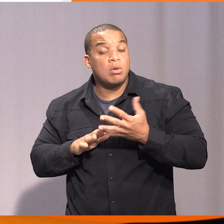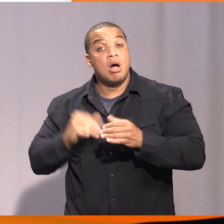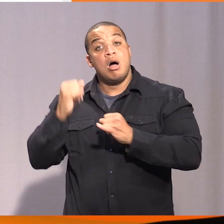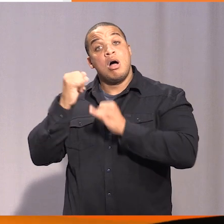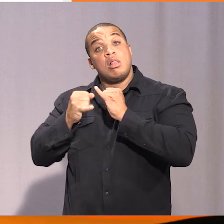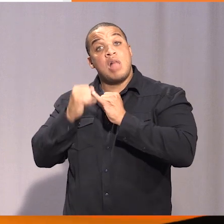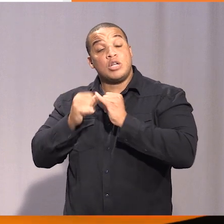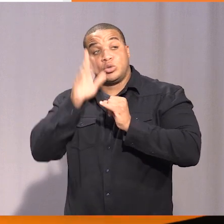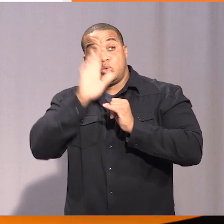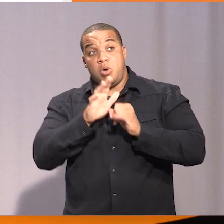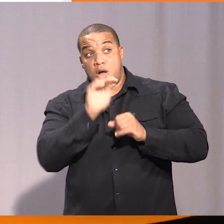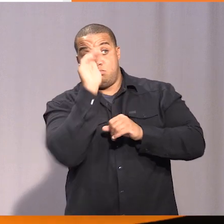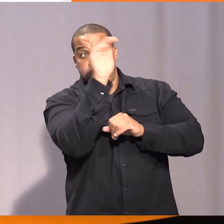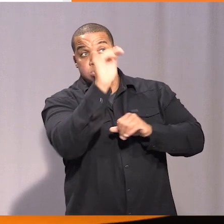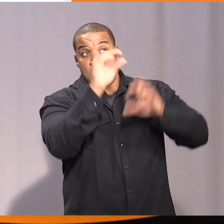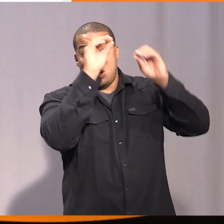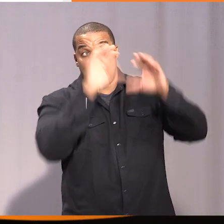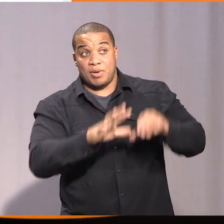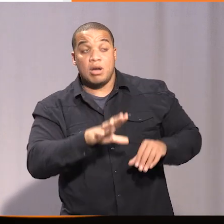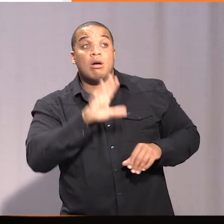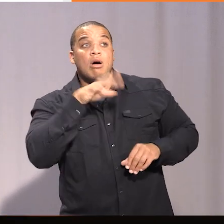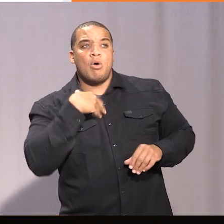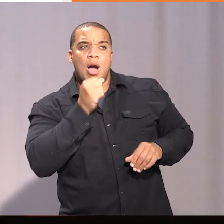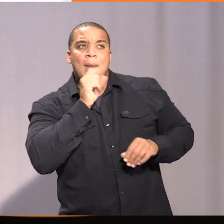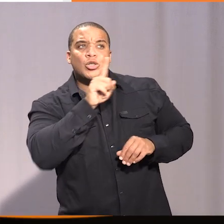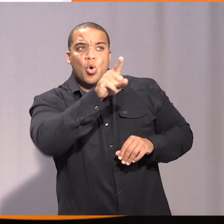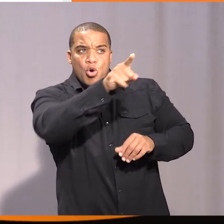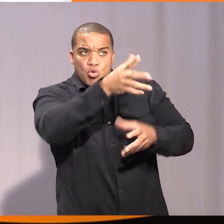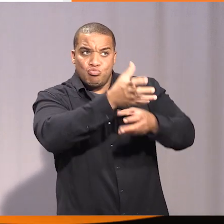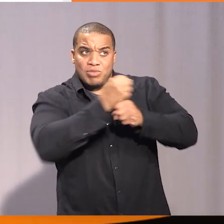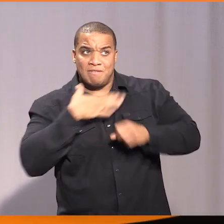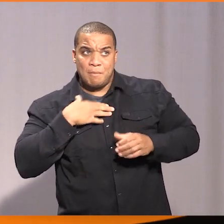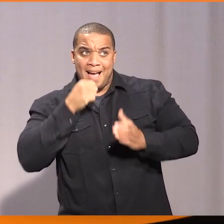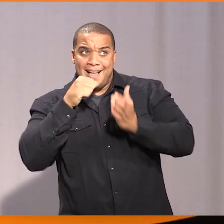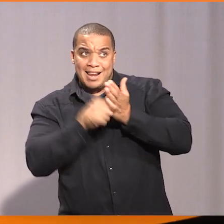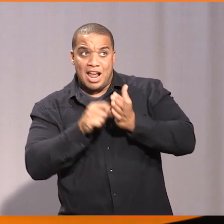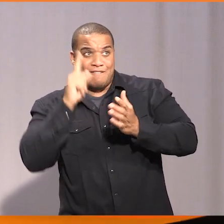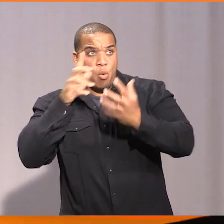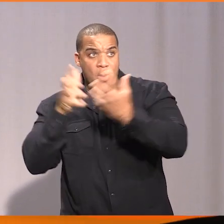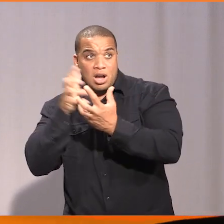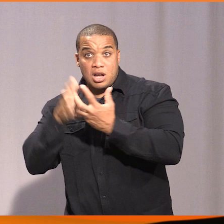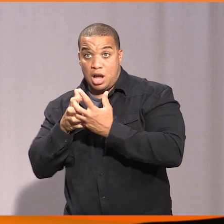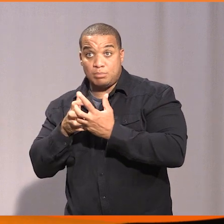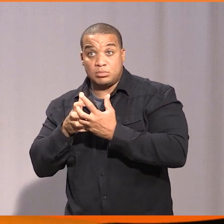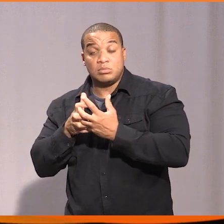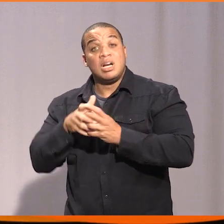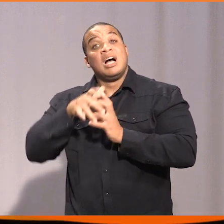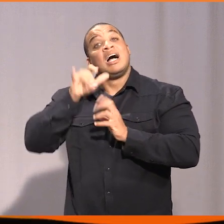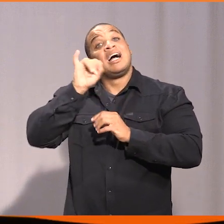responda confirmando que ha recibido su carta por correo electrónico. Si planean utilizar sus adaptaciones al tomar un examen,